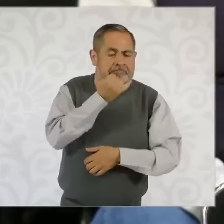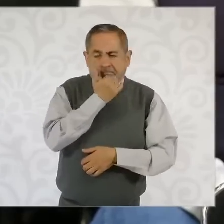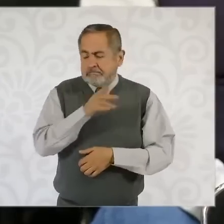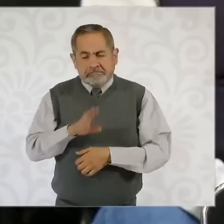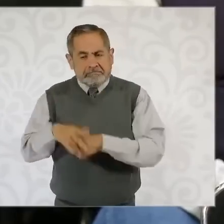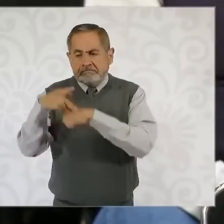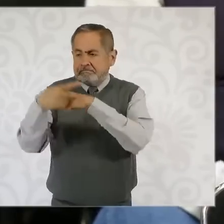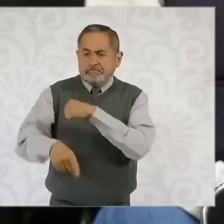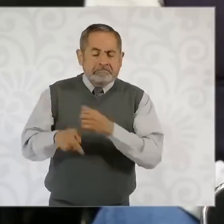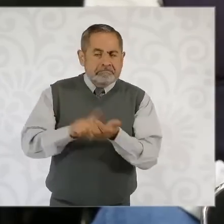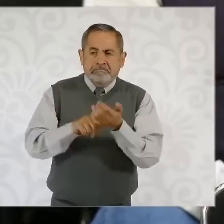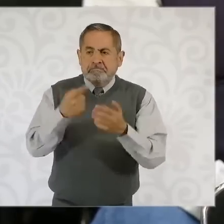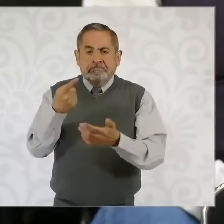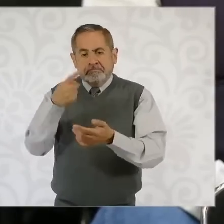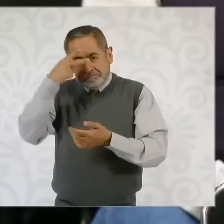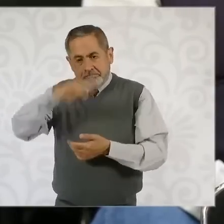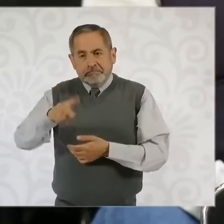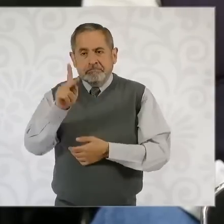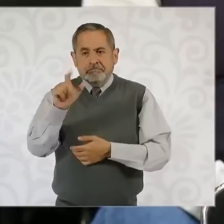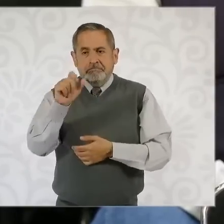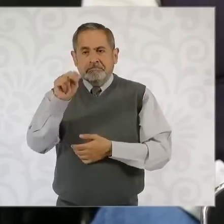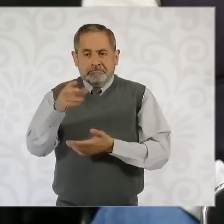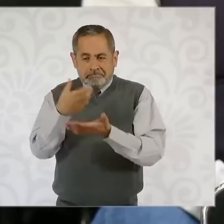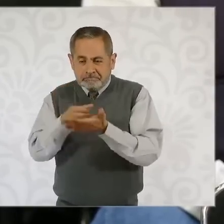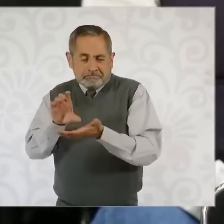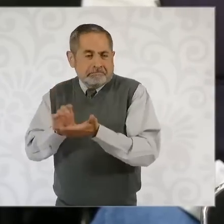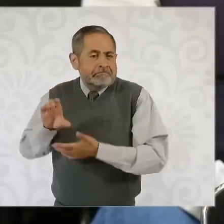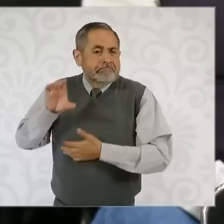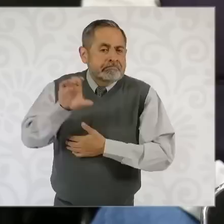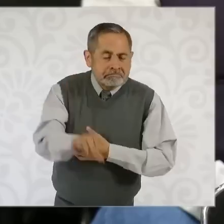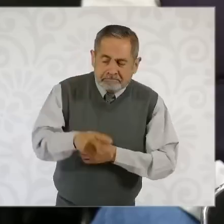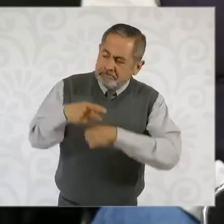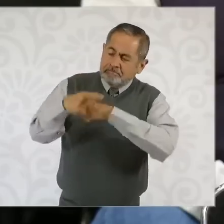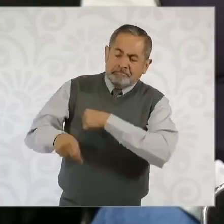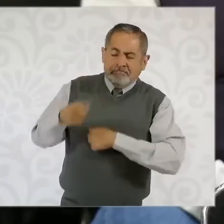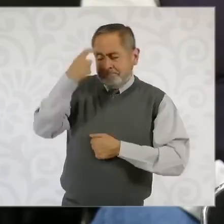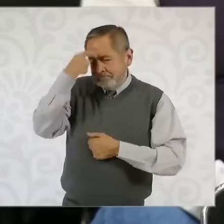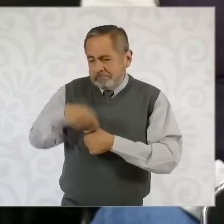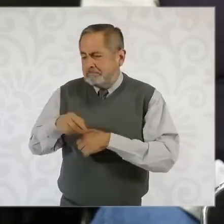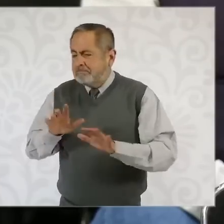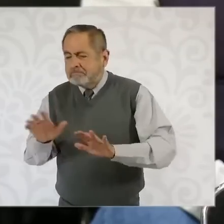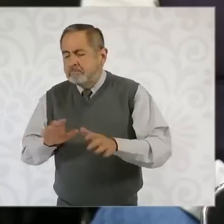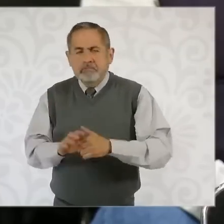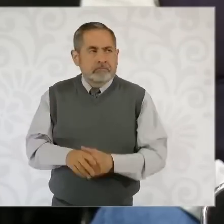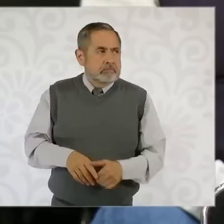las inversiones para este plan de relocalización entonces preguntarle si hasta el momento eh han